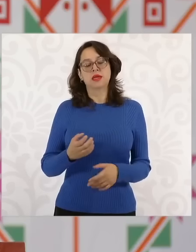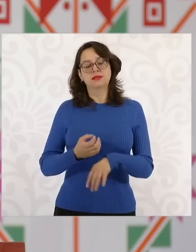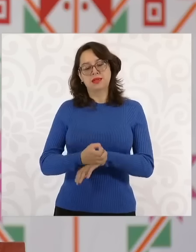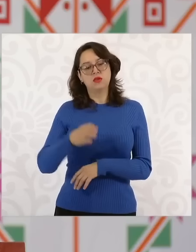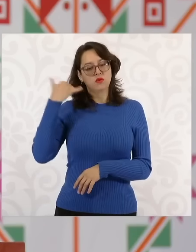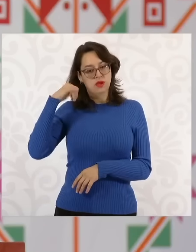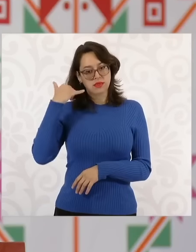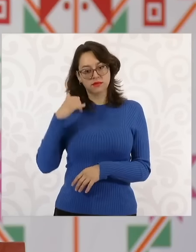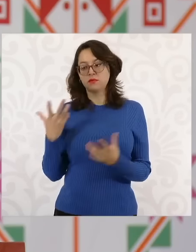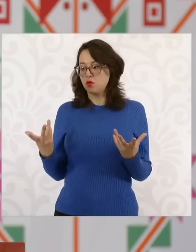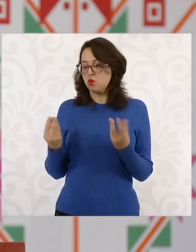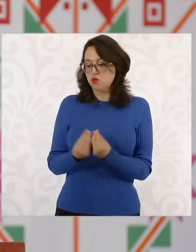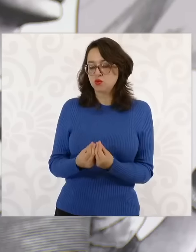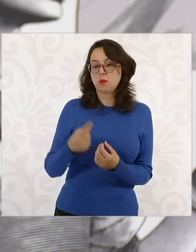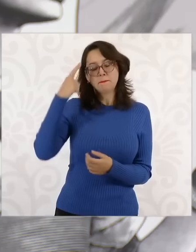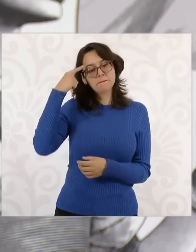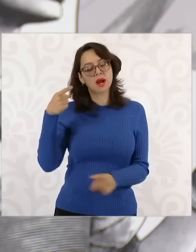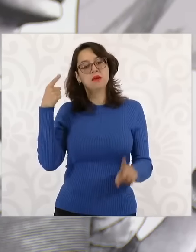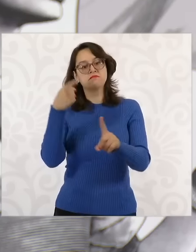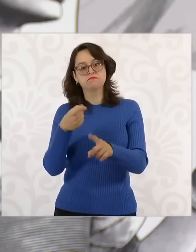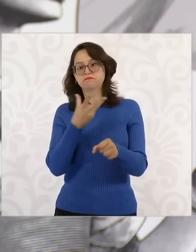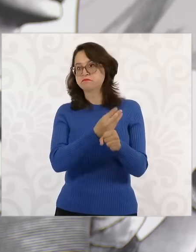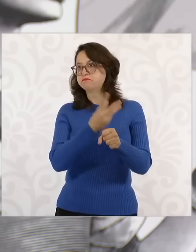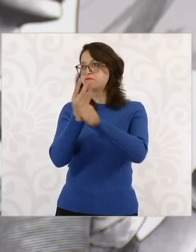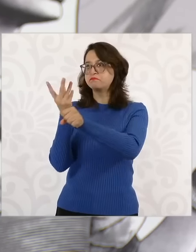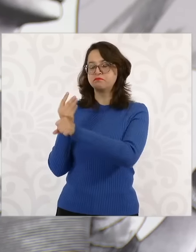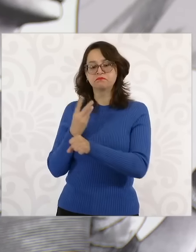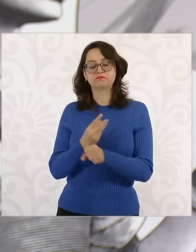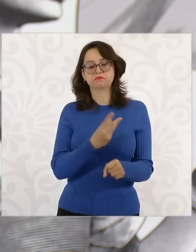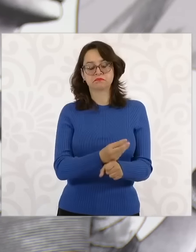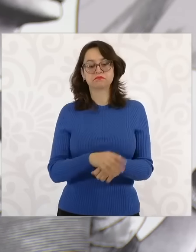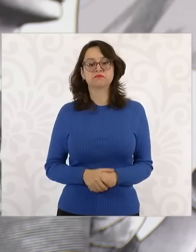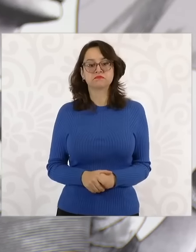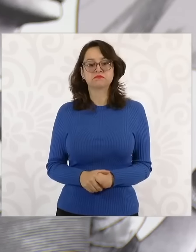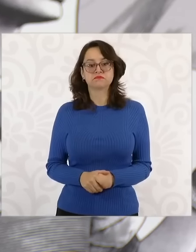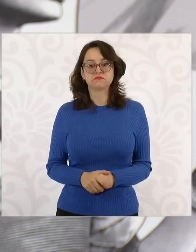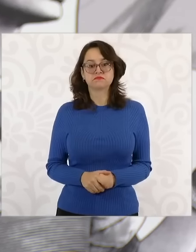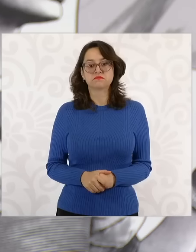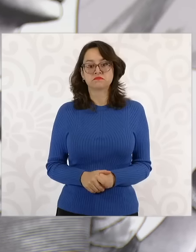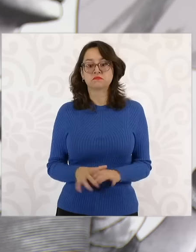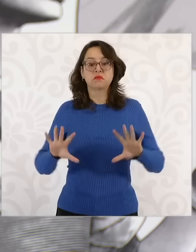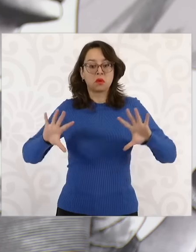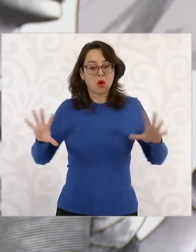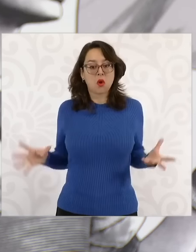Maya y con los alcances de la de los proyectos ferroviarios, es decir, armonizando nuestros